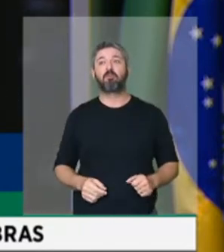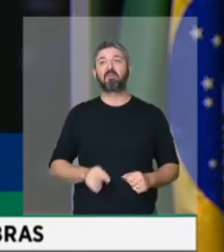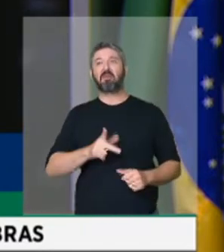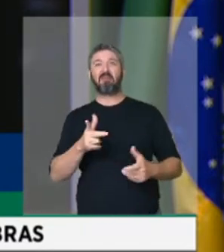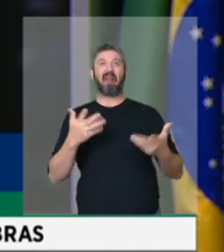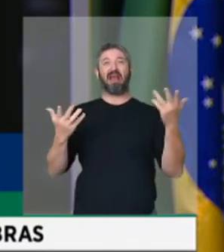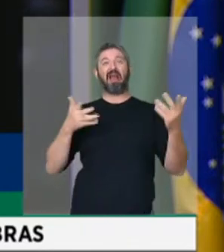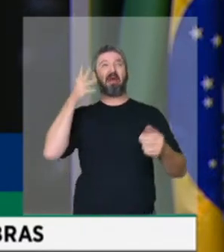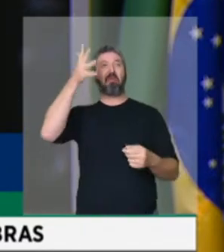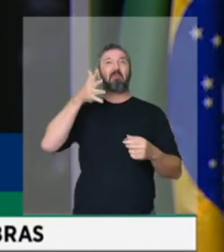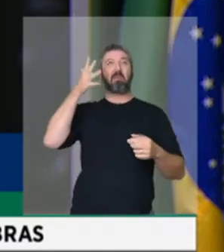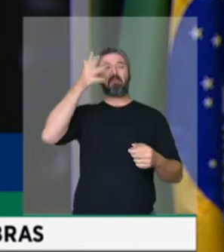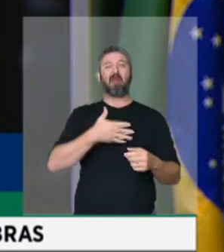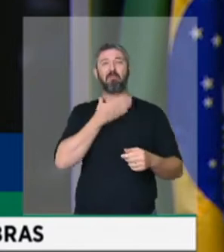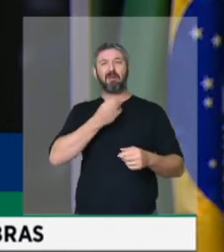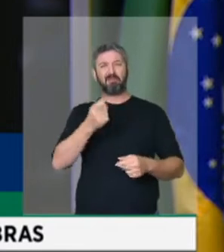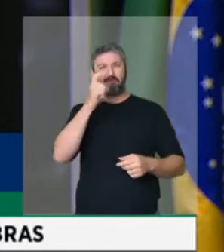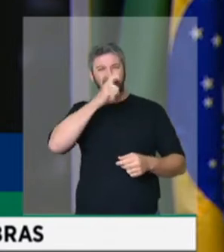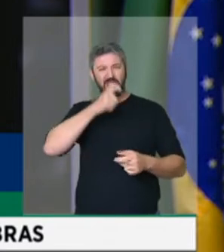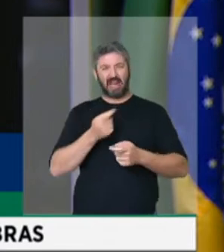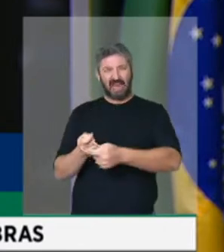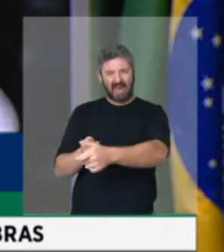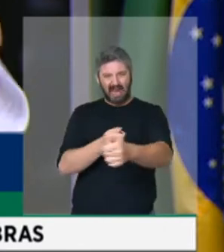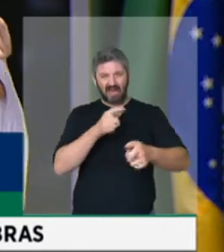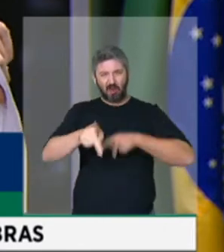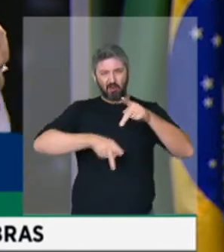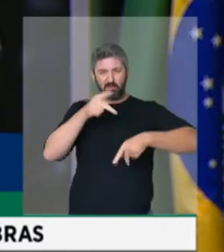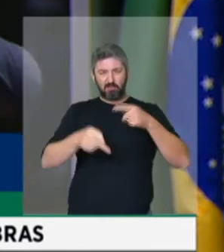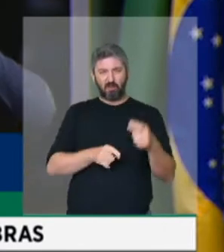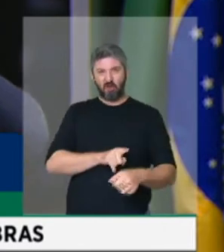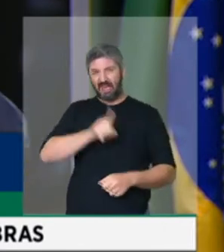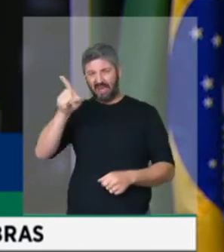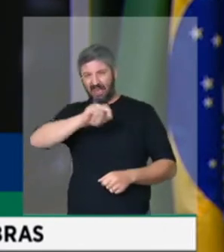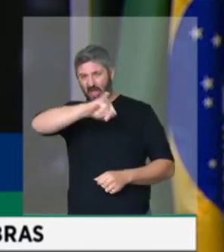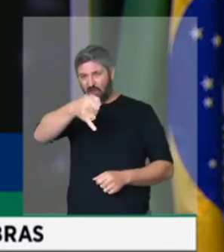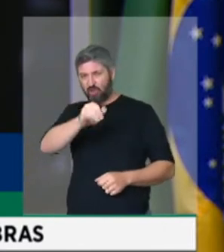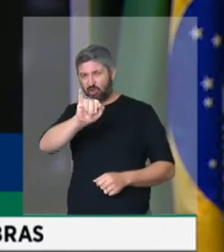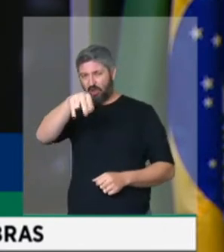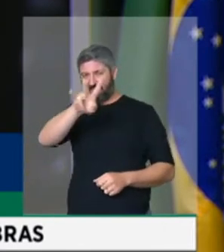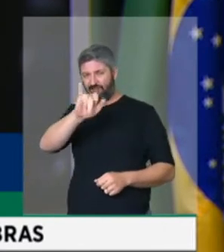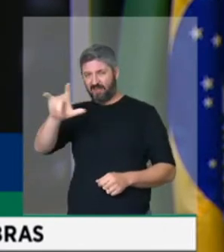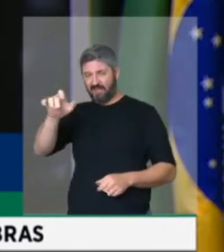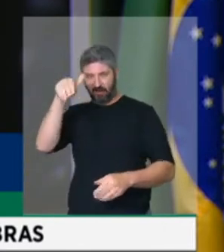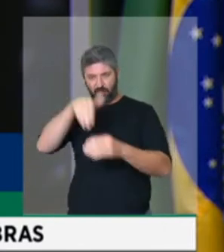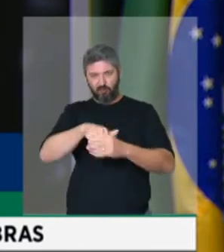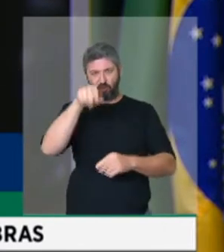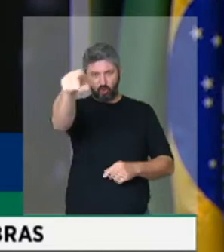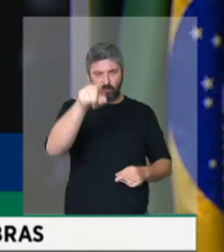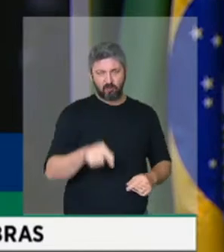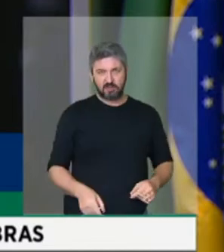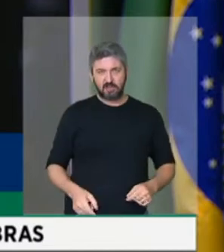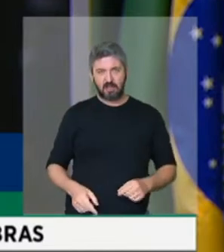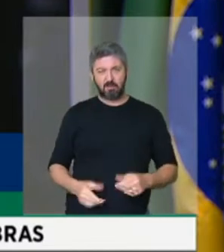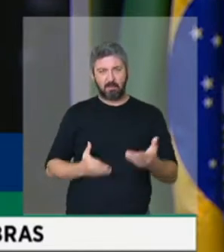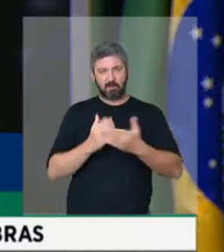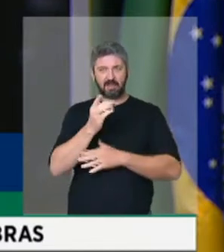GOVERNO, DA MP... DA MP 1031 E NÃO DO PLV QUE TÁ SENDO DETURPADO E QUE VOSSA EXCELÊNCIA TÁ VOTANDO A FAVOR. ISSO SIM É UMA